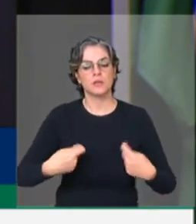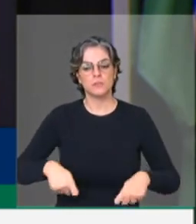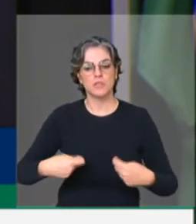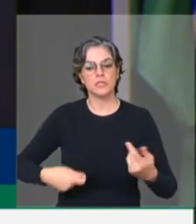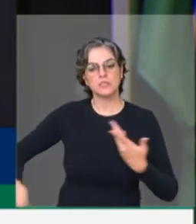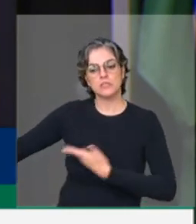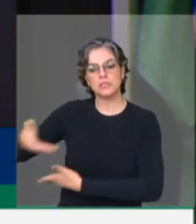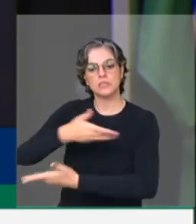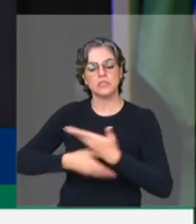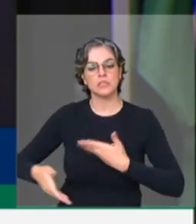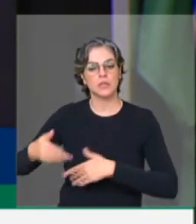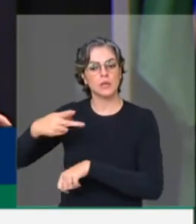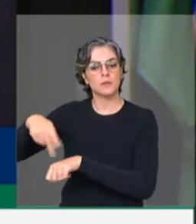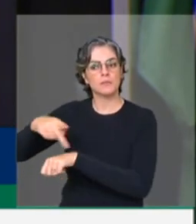IMPACTADO. RECIPROCIDADE DOS